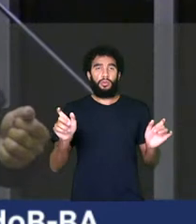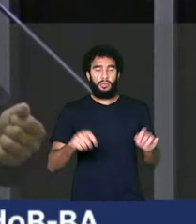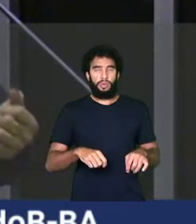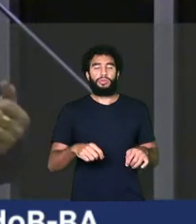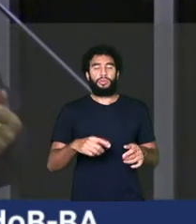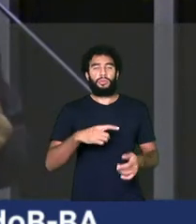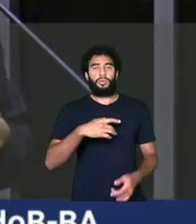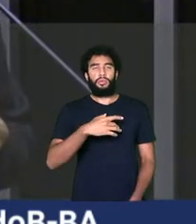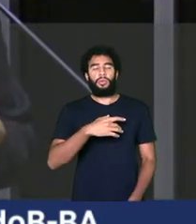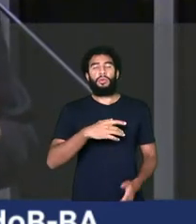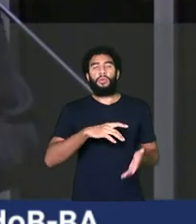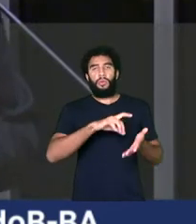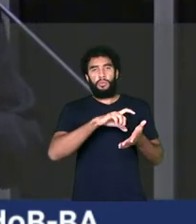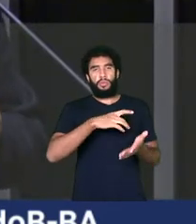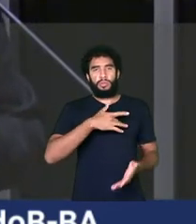MECANISMOS COBERTOS PELOS PLANOS DE SAÚDE COM ENTRADA